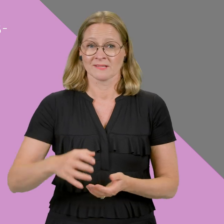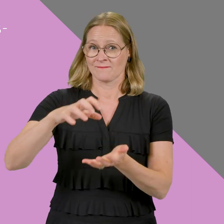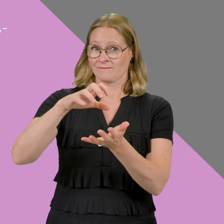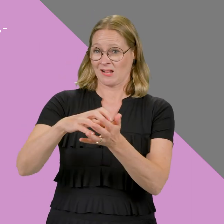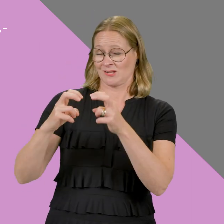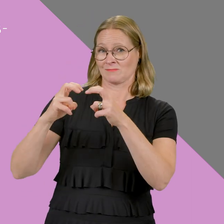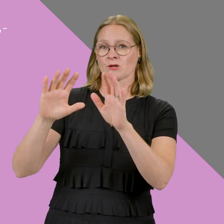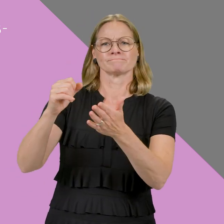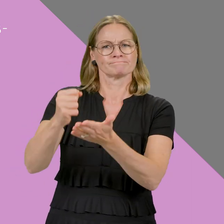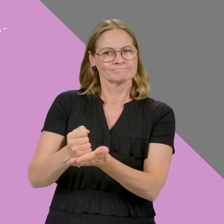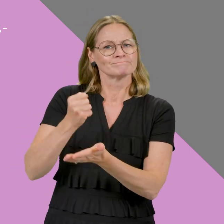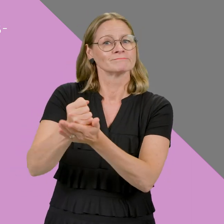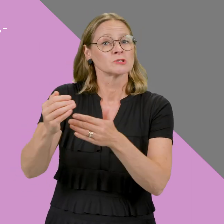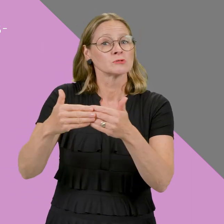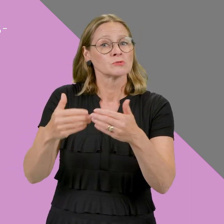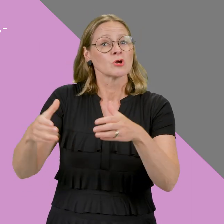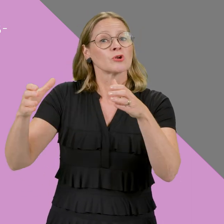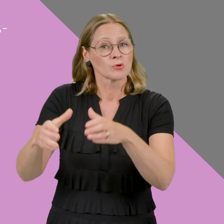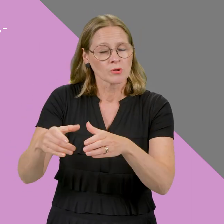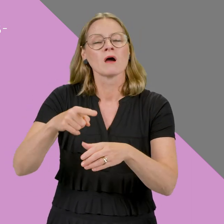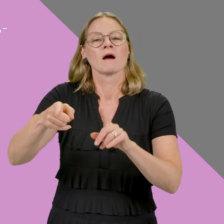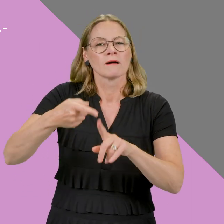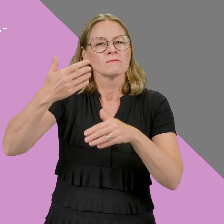Valtioneuvosto on perustanut työryhmän valmistelemaan -